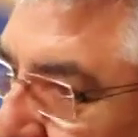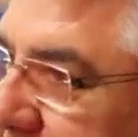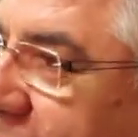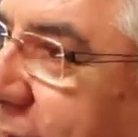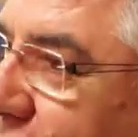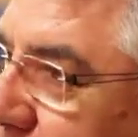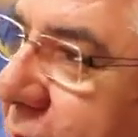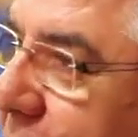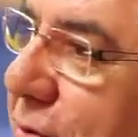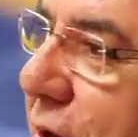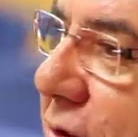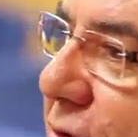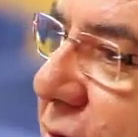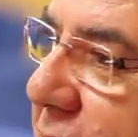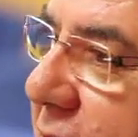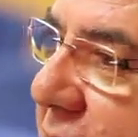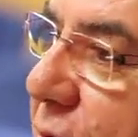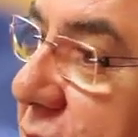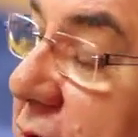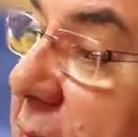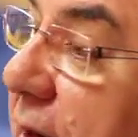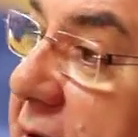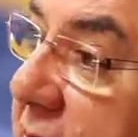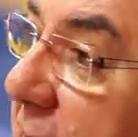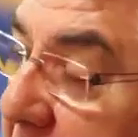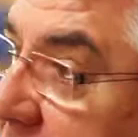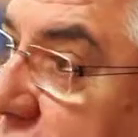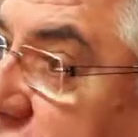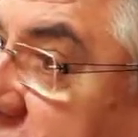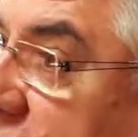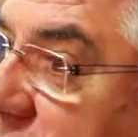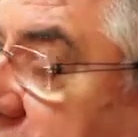convertir en guión y en visualización esa cuestión, porque es parte de la concienciación